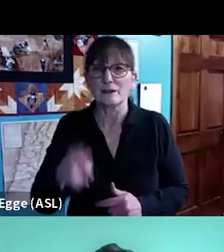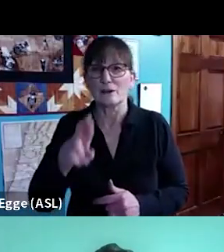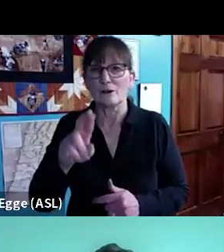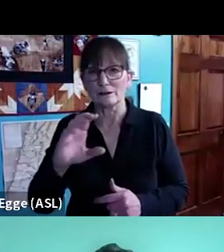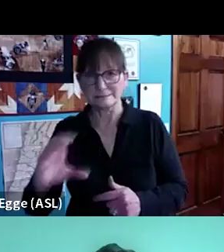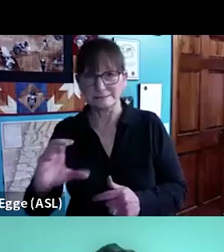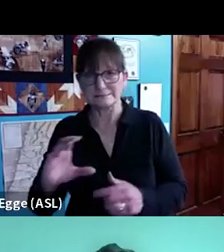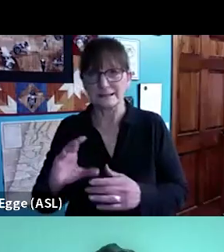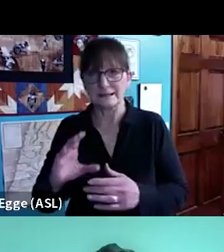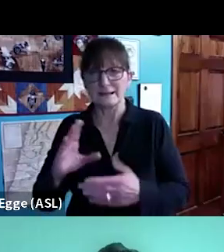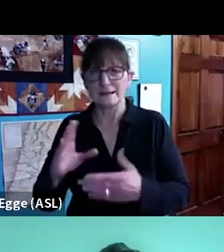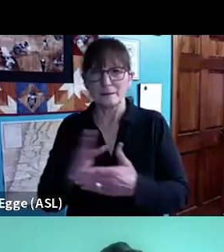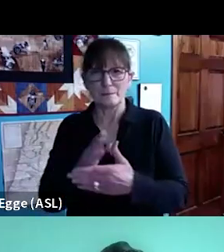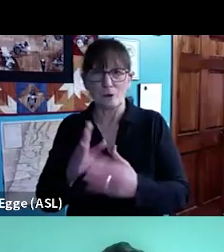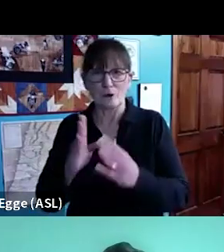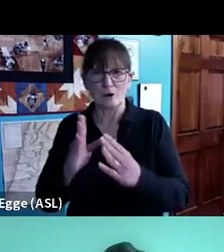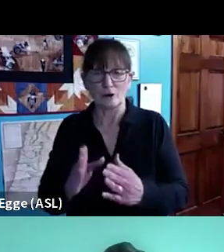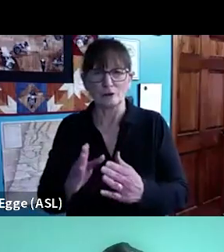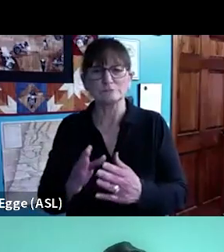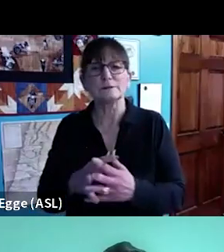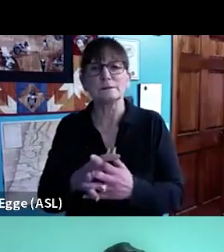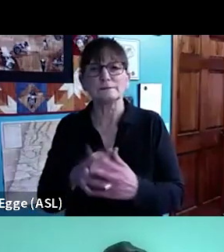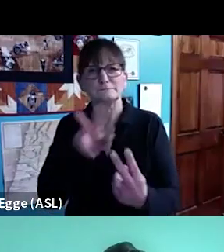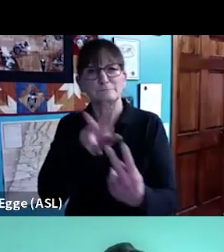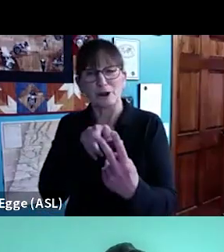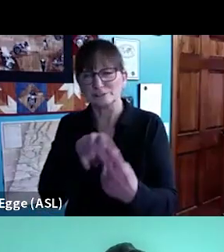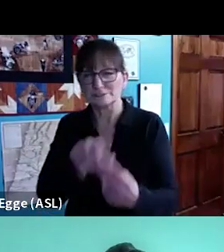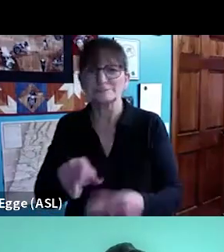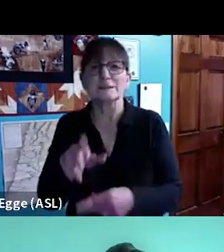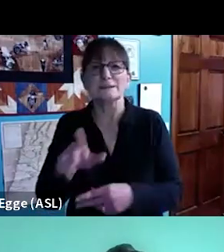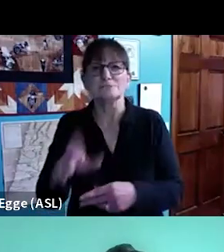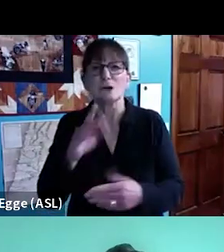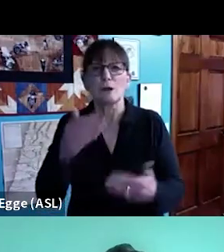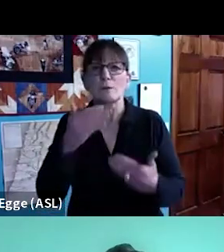Para finalizar, solo quiero agradecer a Kristin, Zuzanna y Jarita